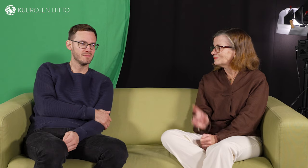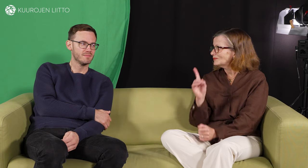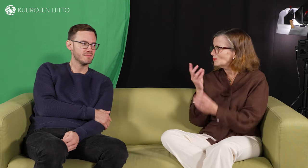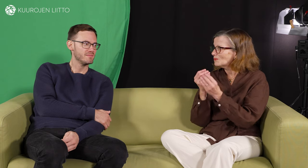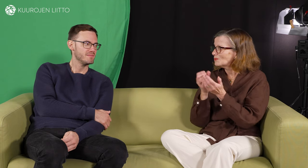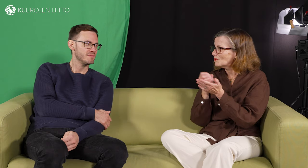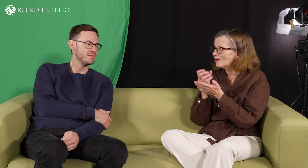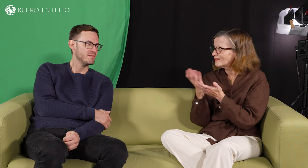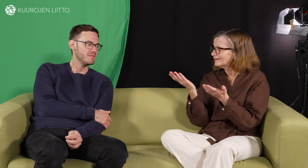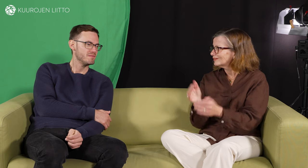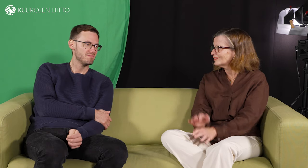Joku erityinen tuotanto?